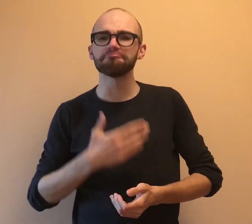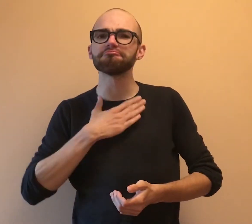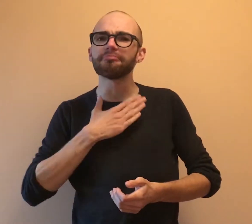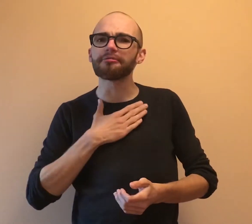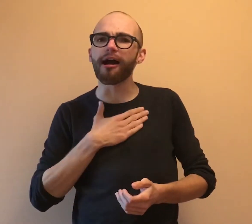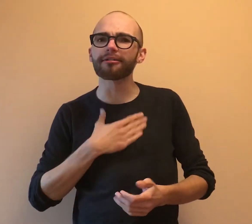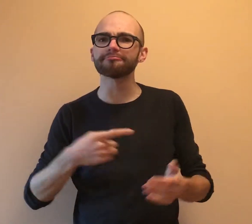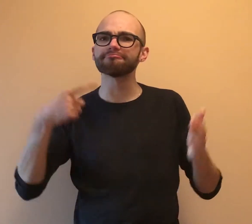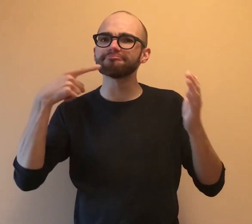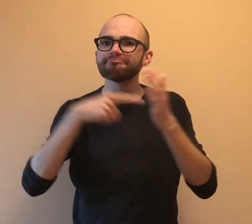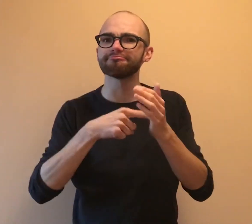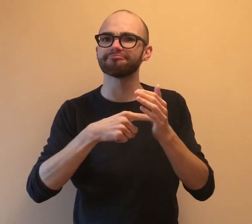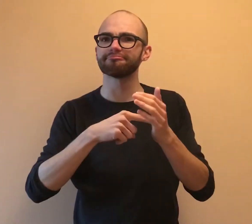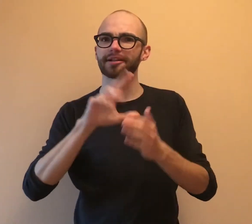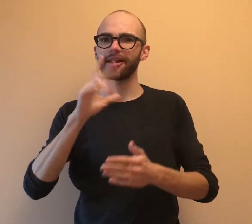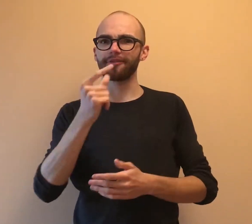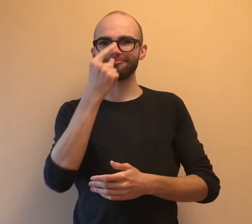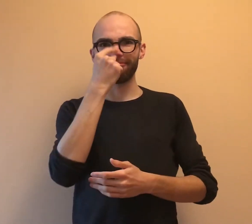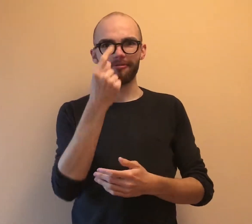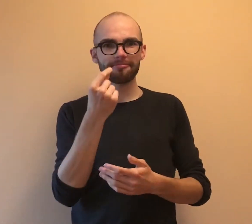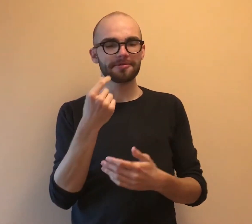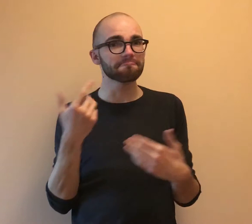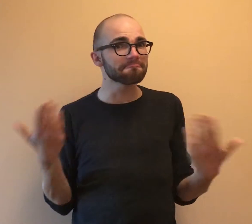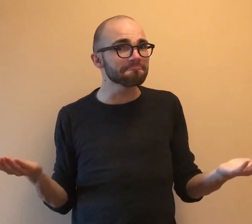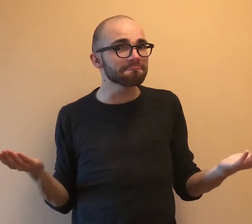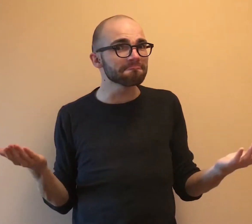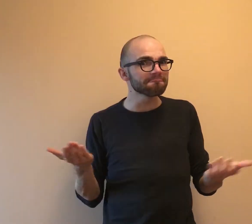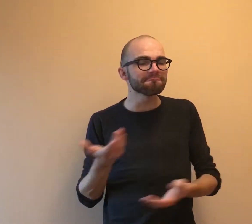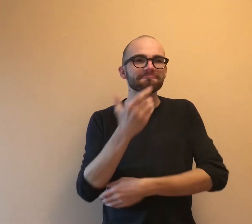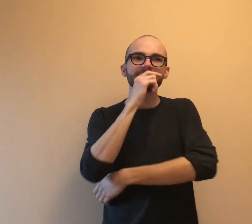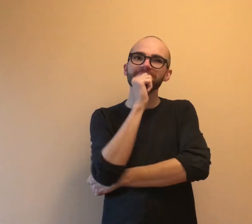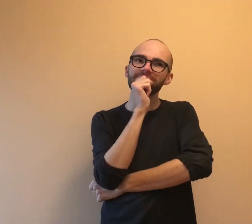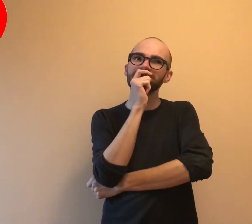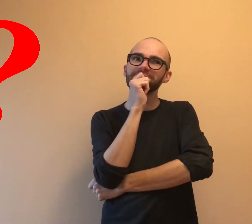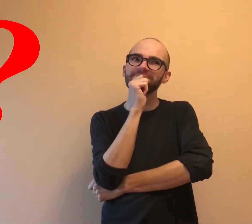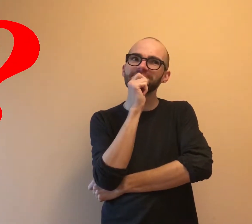Zakaj ravno ta datum, 23. april? Hm?